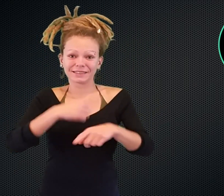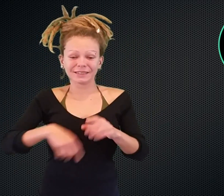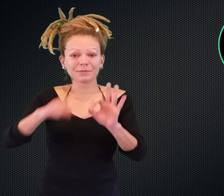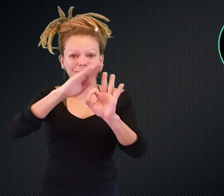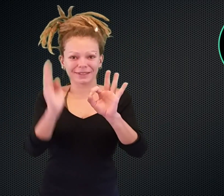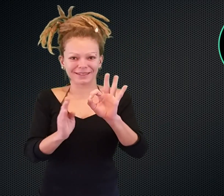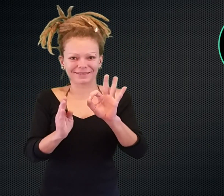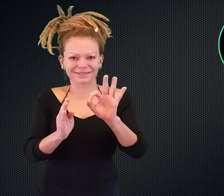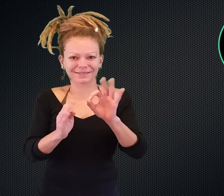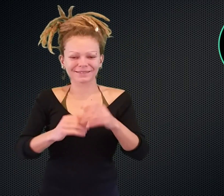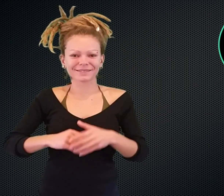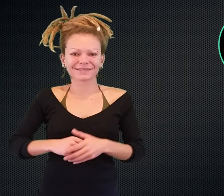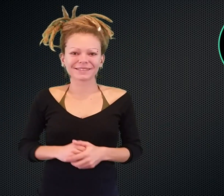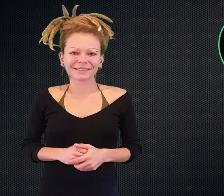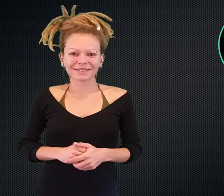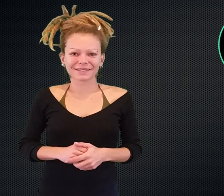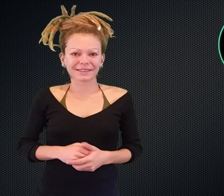et voici son symbole.